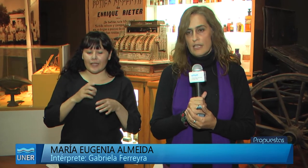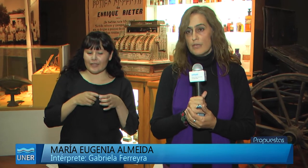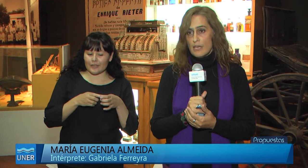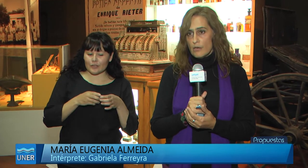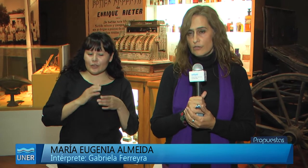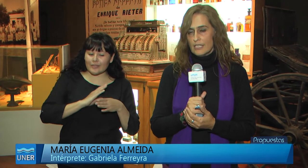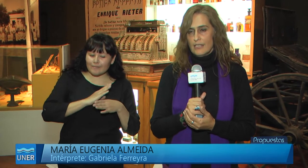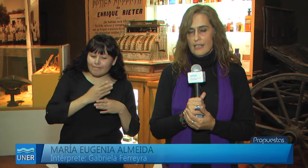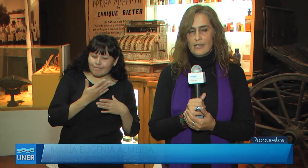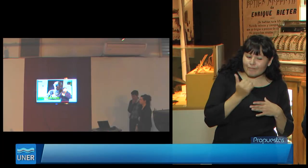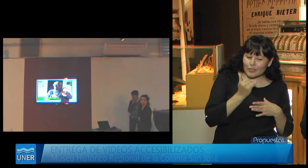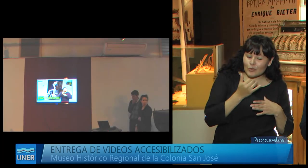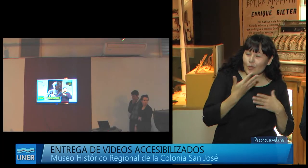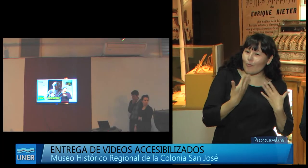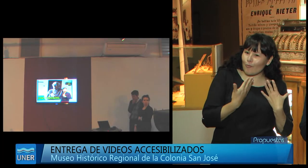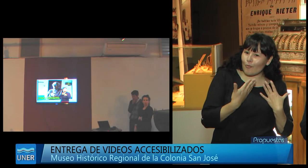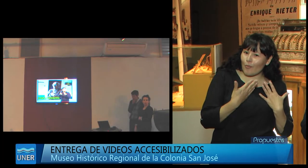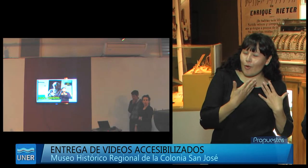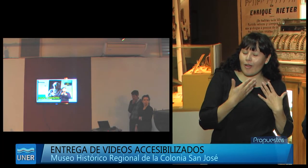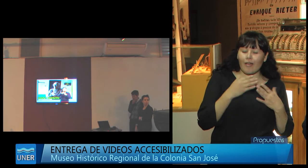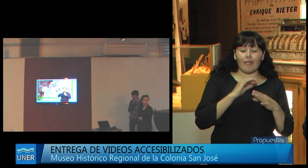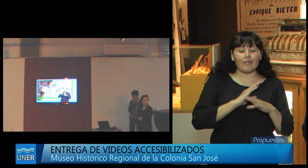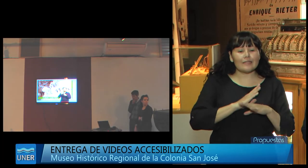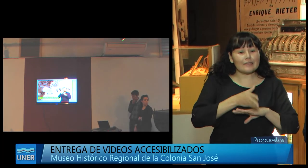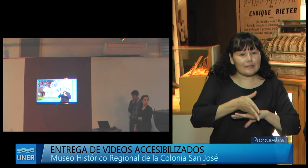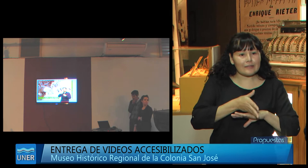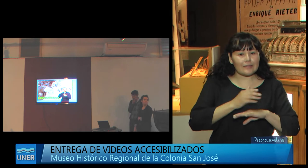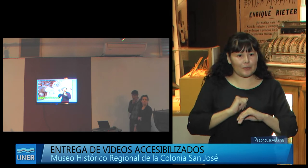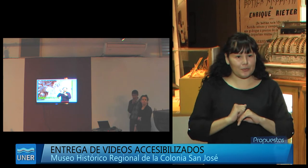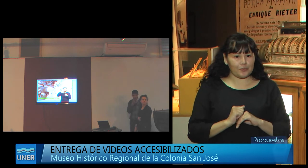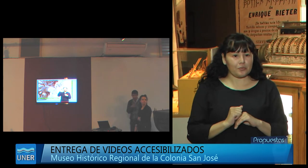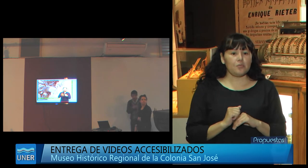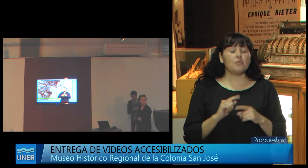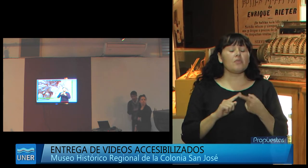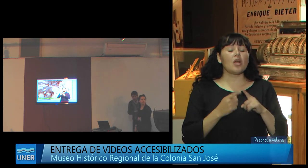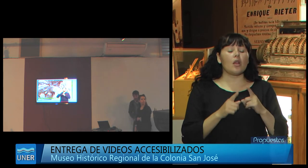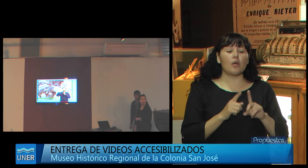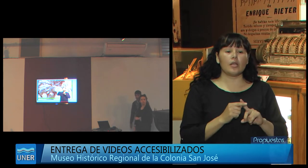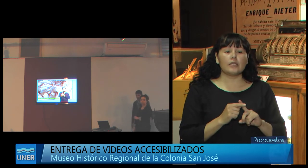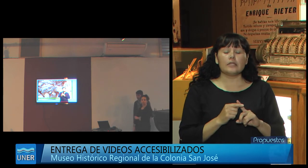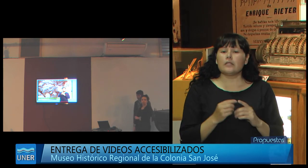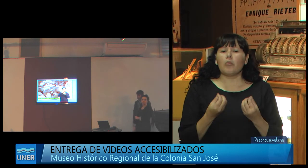de videos que tienen, bellisimos, donde se recuperan entrevistas a los primeros colonos